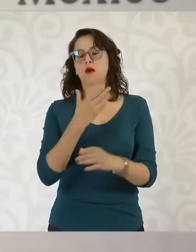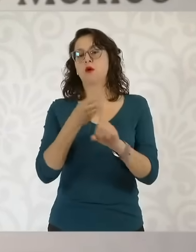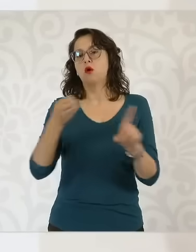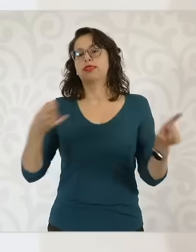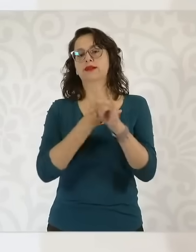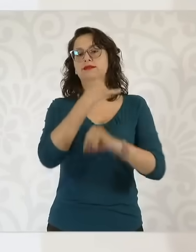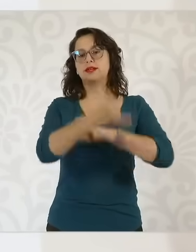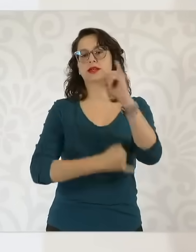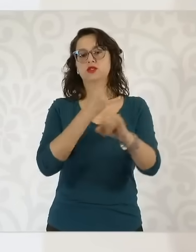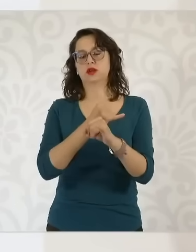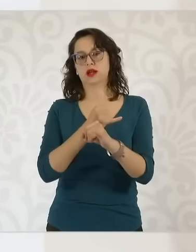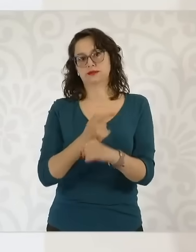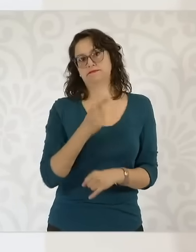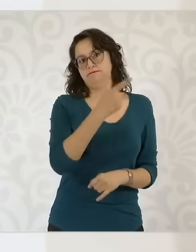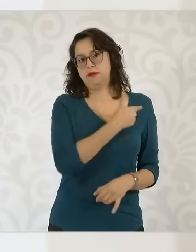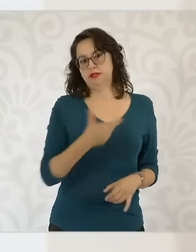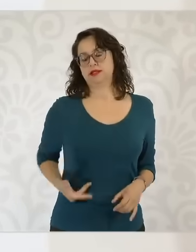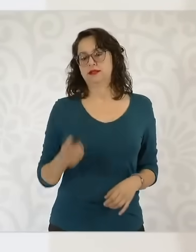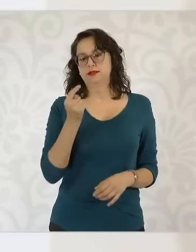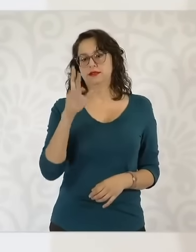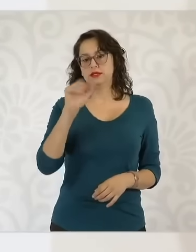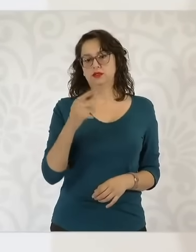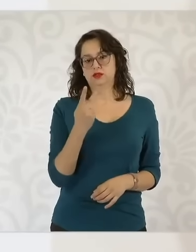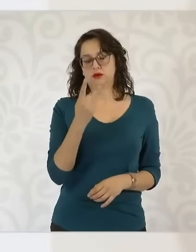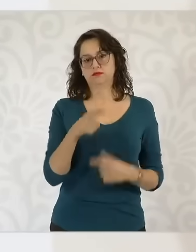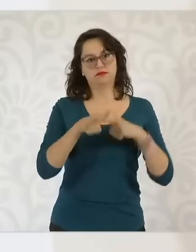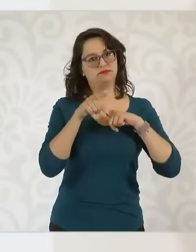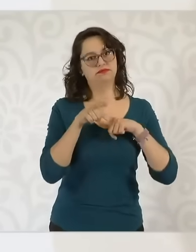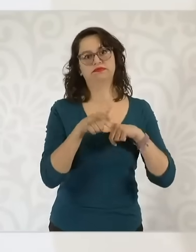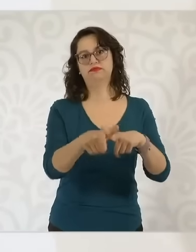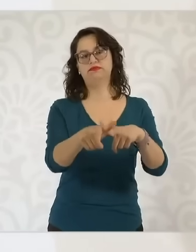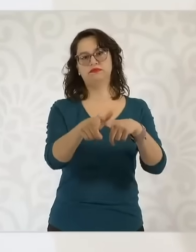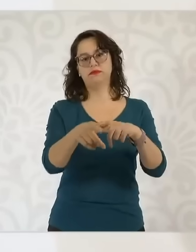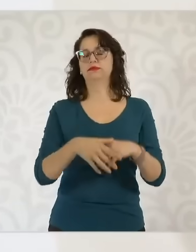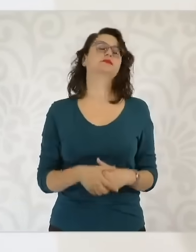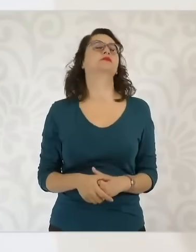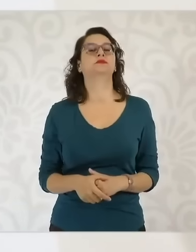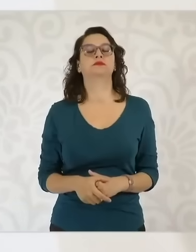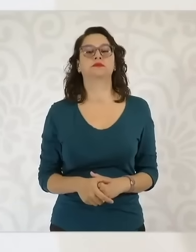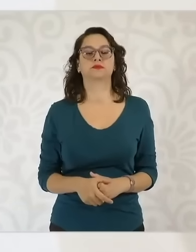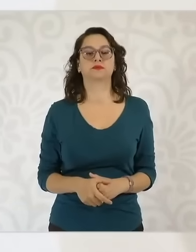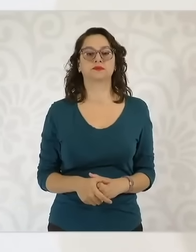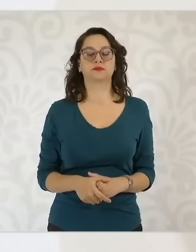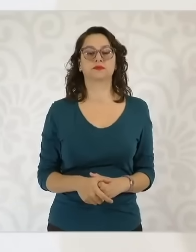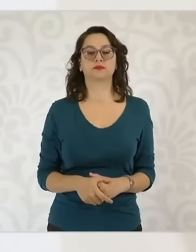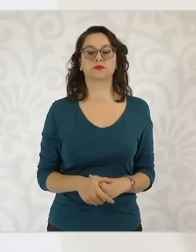a partir de la entrada del presidente Trump al gobierno de los Estados Unidos. E y bueno,